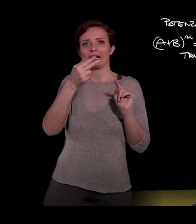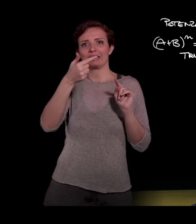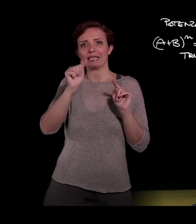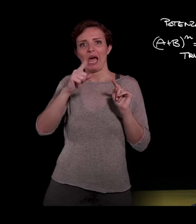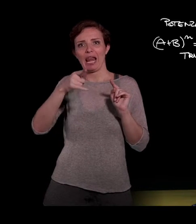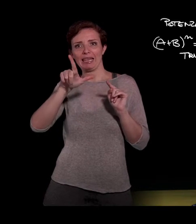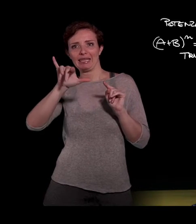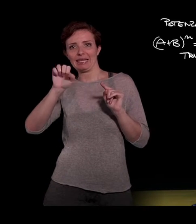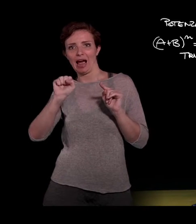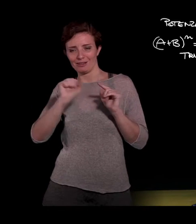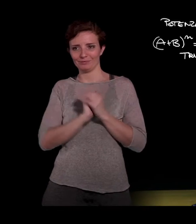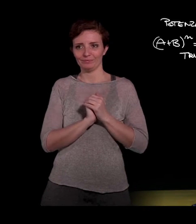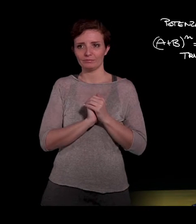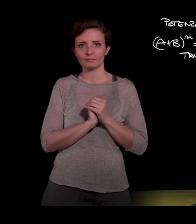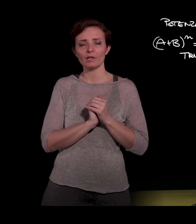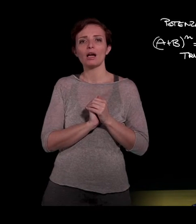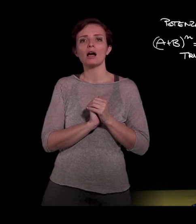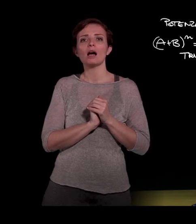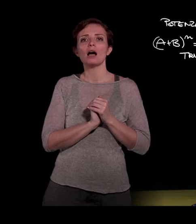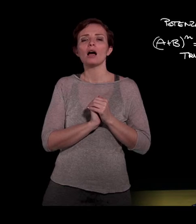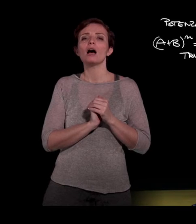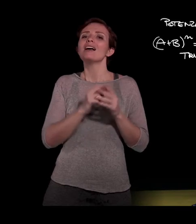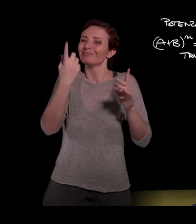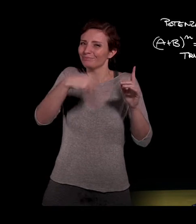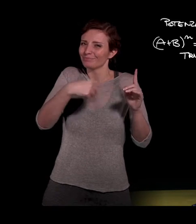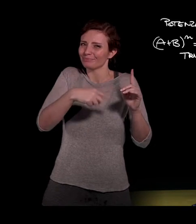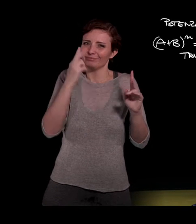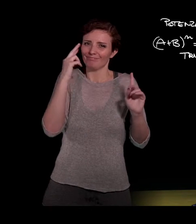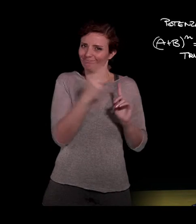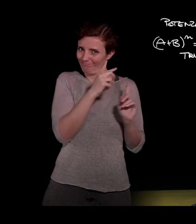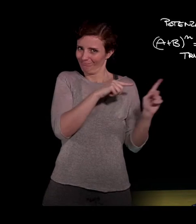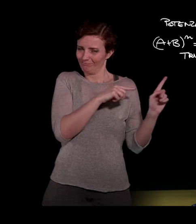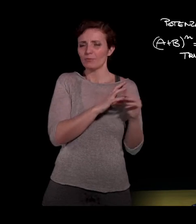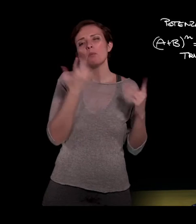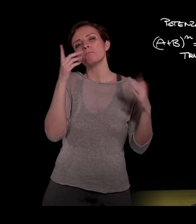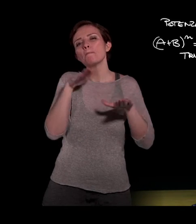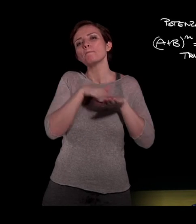Il triangolo di Tartaglia è sostanzialmente un metodo pratico